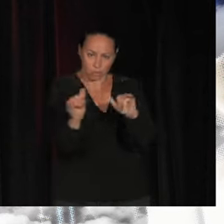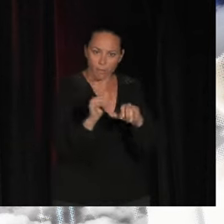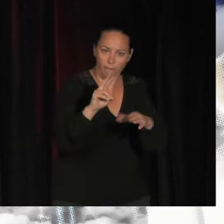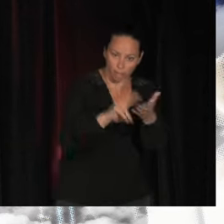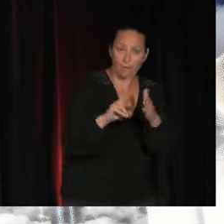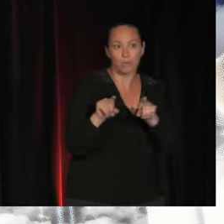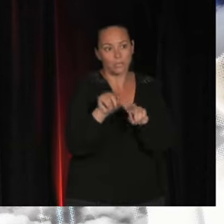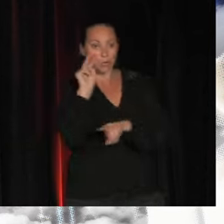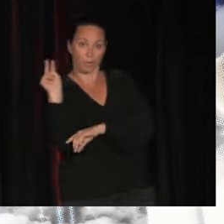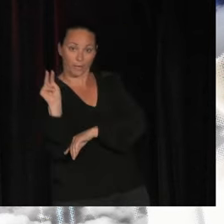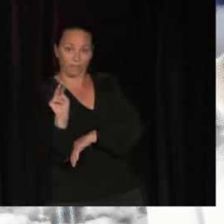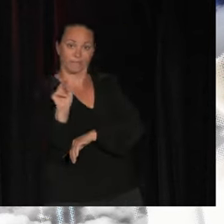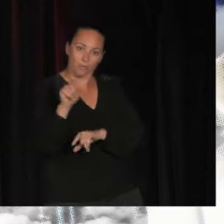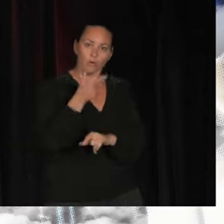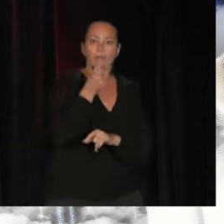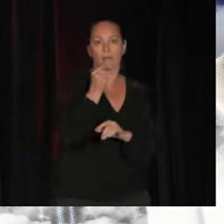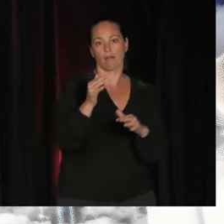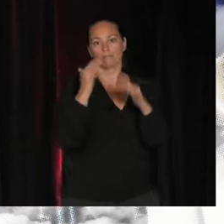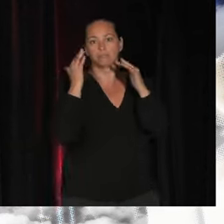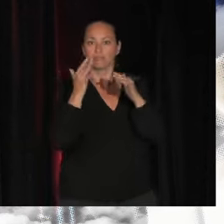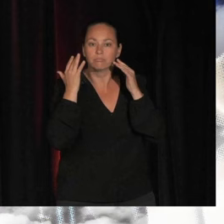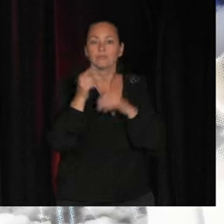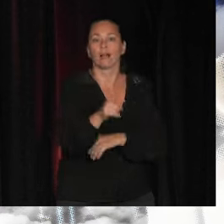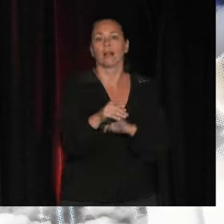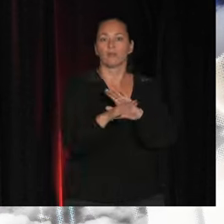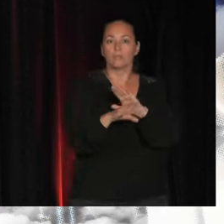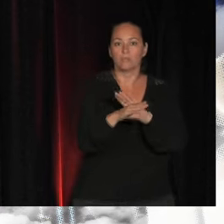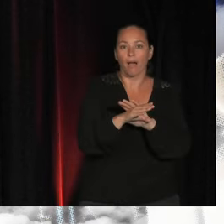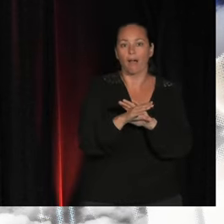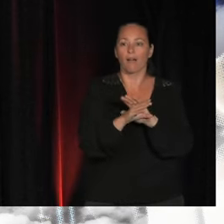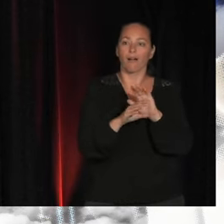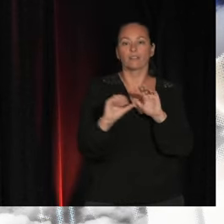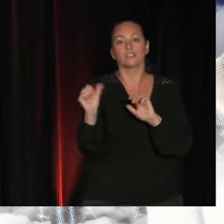La Play of the Game, ça a vraiment participé à faire buzzer le jeu au début, tout le monde partageait ses petites actions.